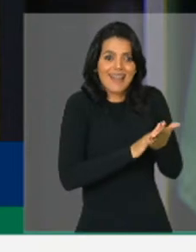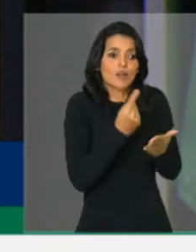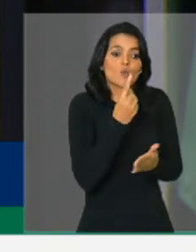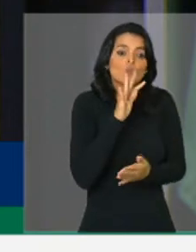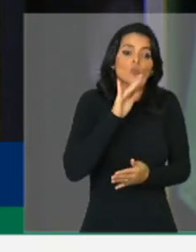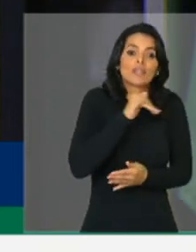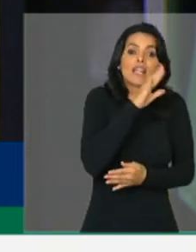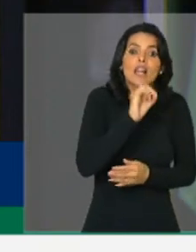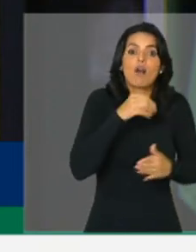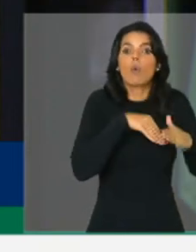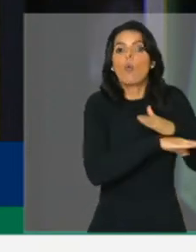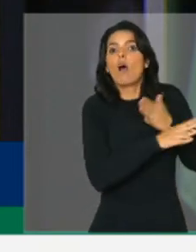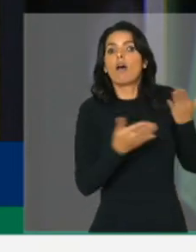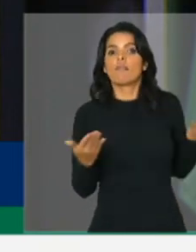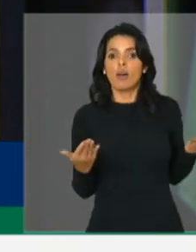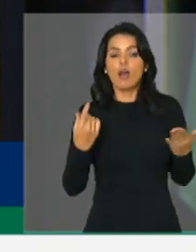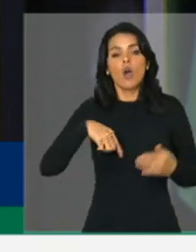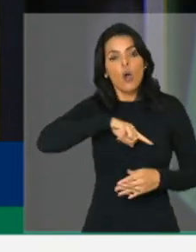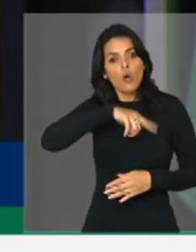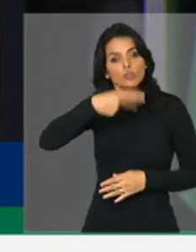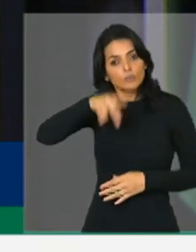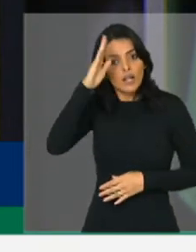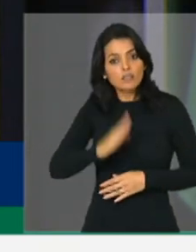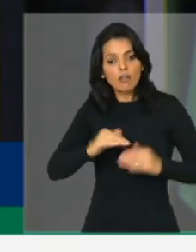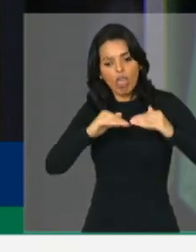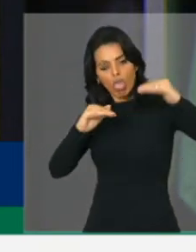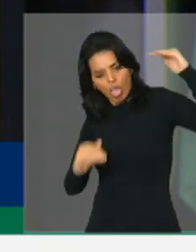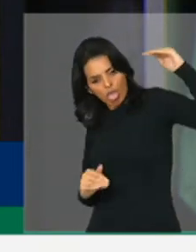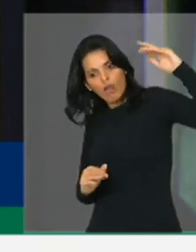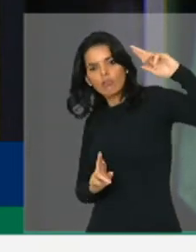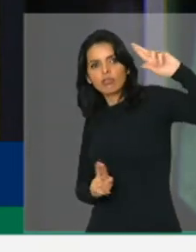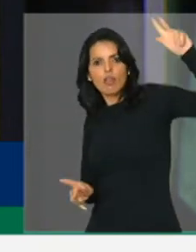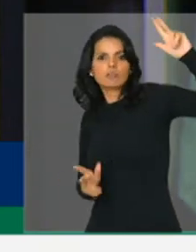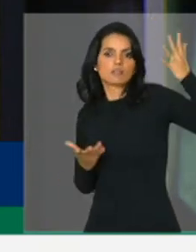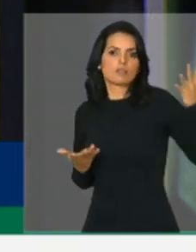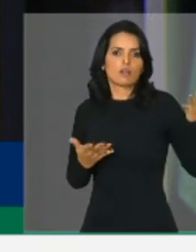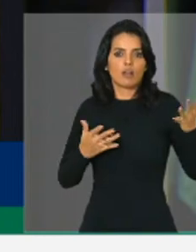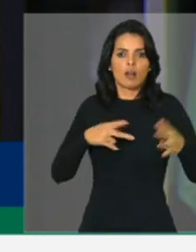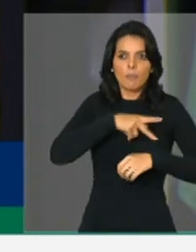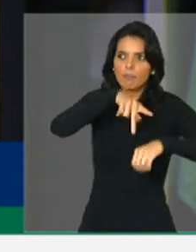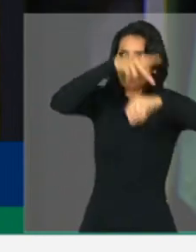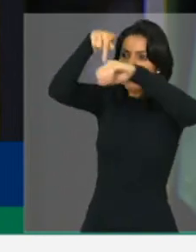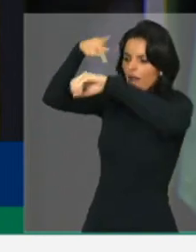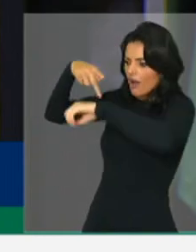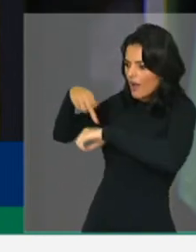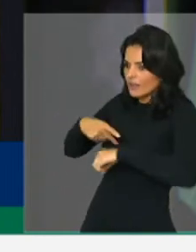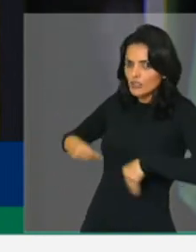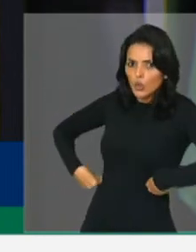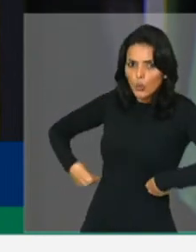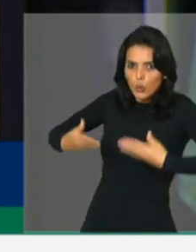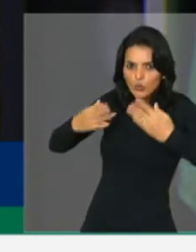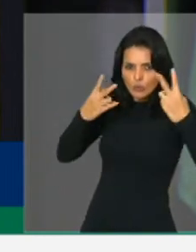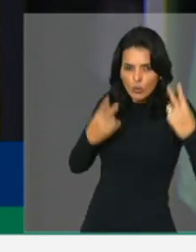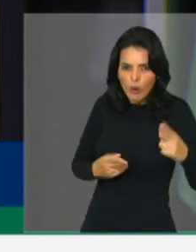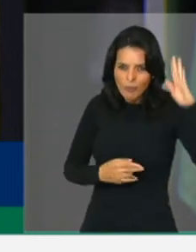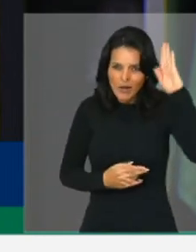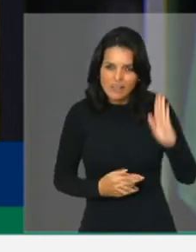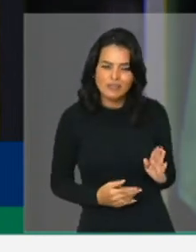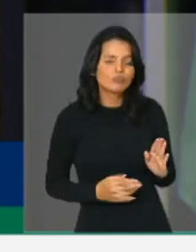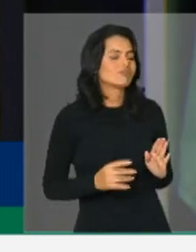PAGAMOS IMPOSTO SOBRE A NOSSA INCOMPETÊNCIA. A REFORMA TRIBUTÁRIA TEM QUE ANDAR DE FORMA SÉRIA A PASSOS FIRMES PARA QUE CONSIGAMOS TER UM DOS